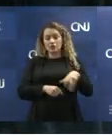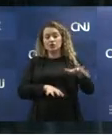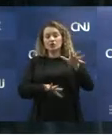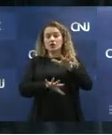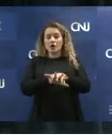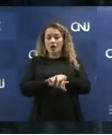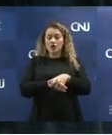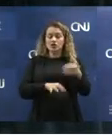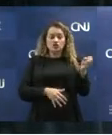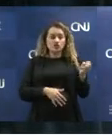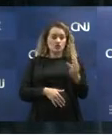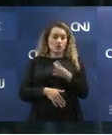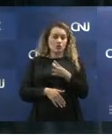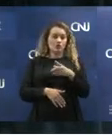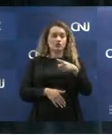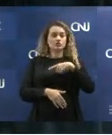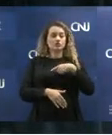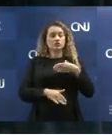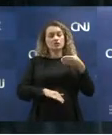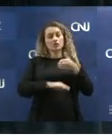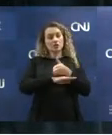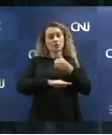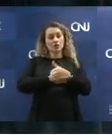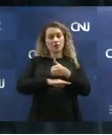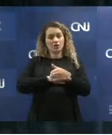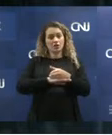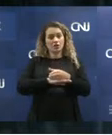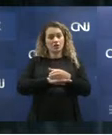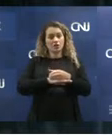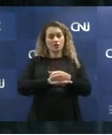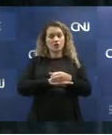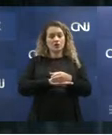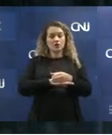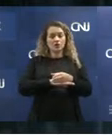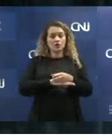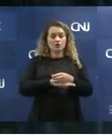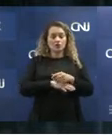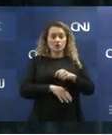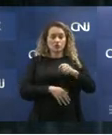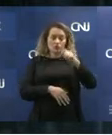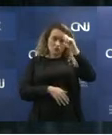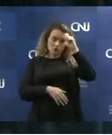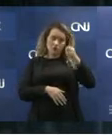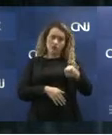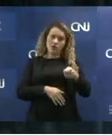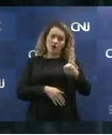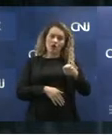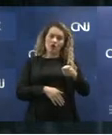no âmbito do Tribunal de Justiça do Estado de Goiás. Eu concedi